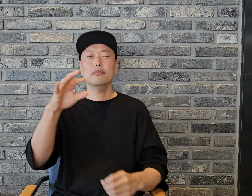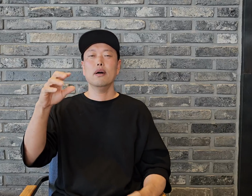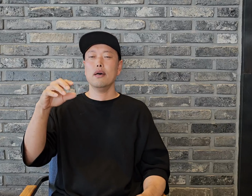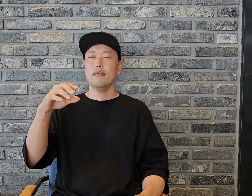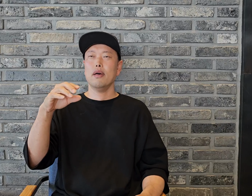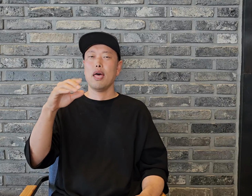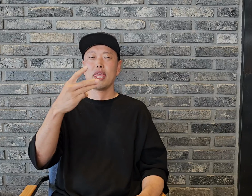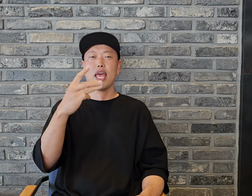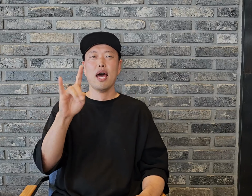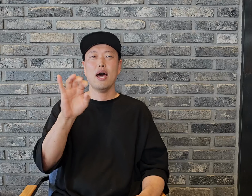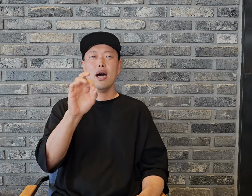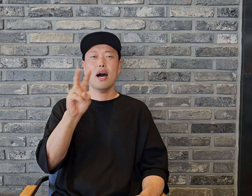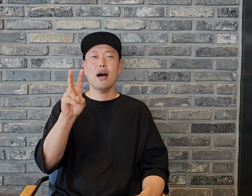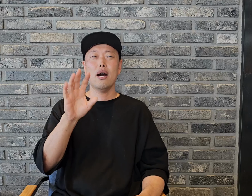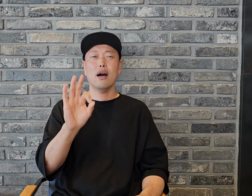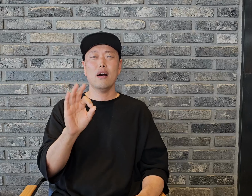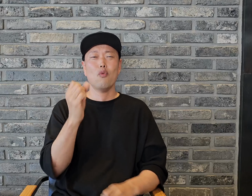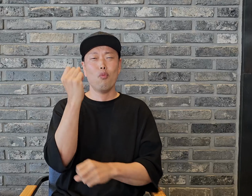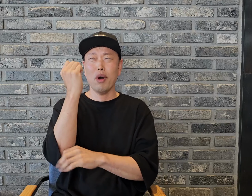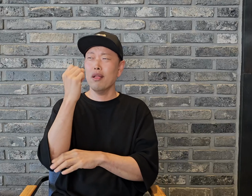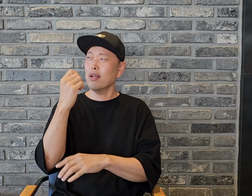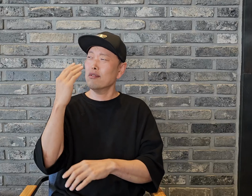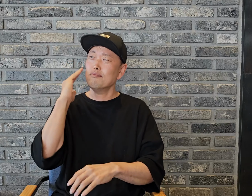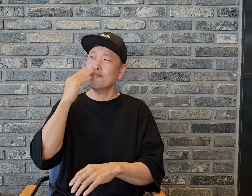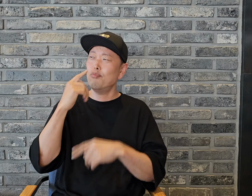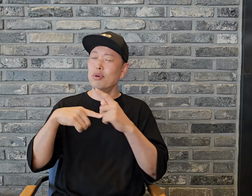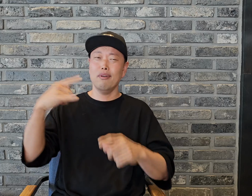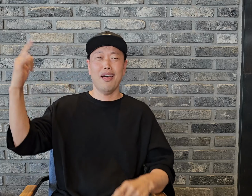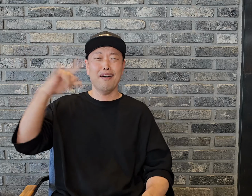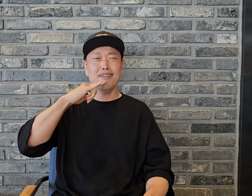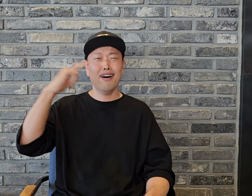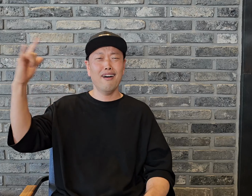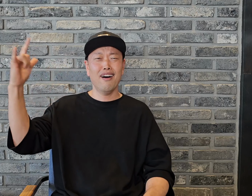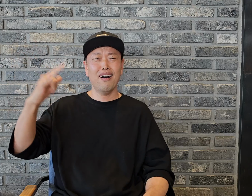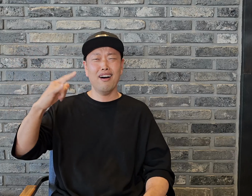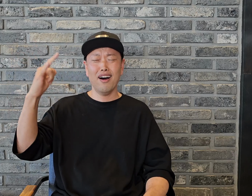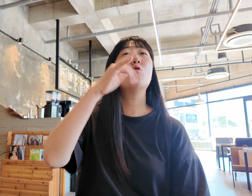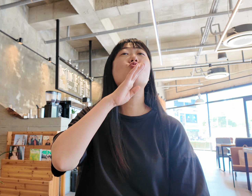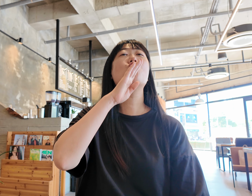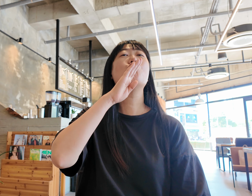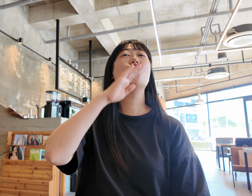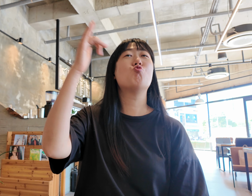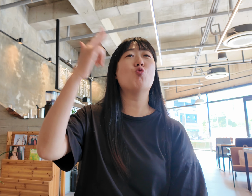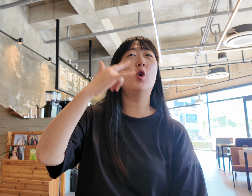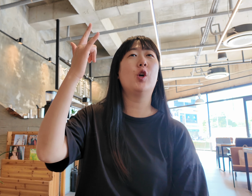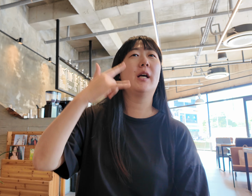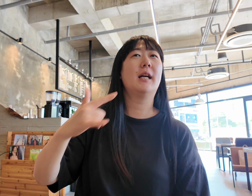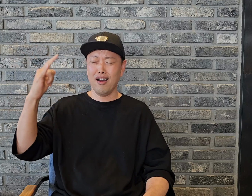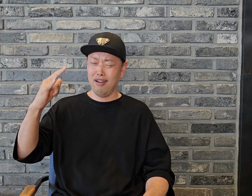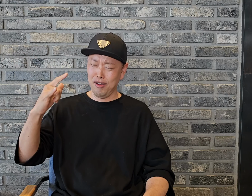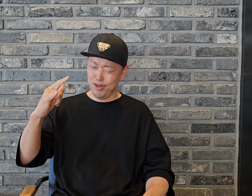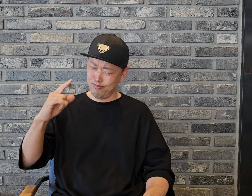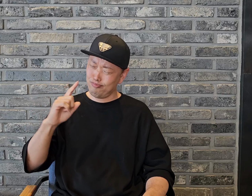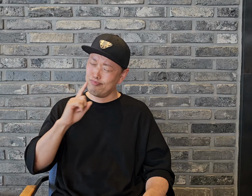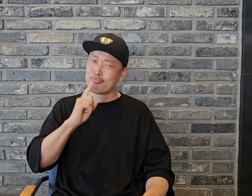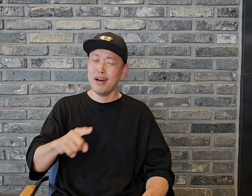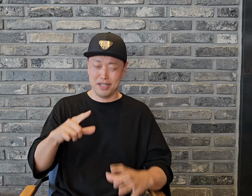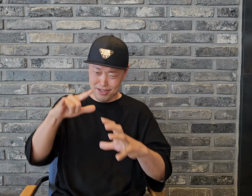태양의 수어는 이렇죠 농인들 다 이렇게 써요 맞아요 무슨 말이람?!